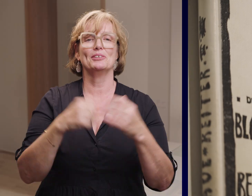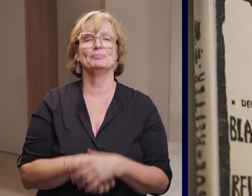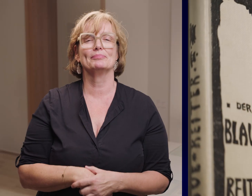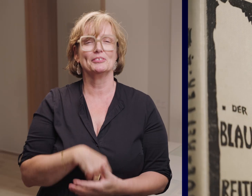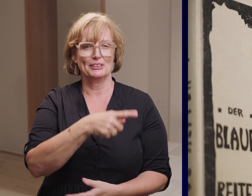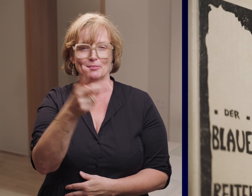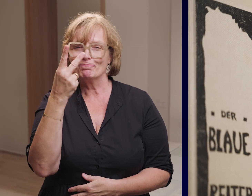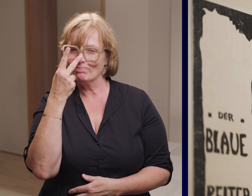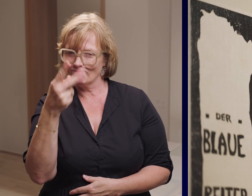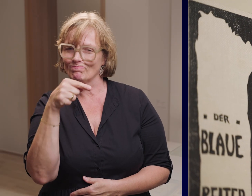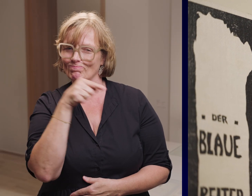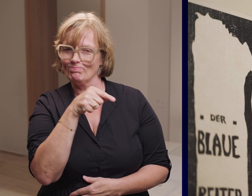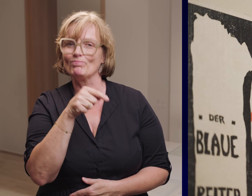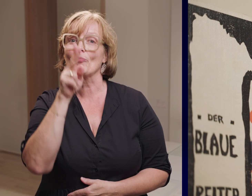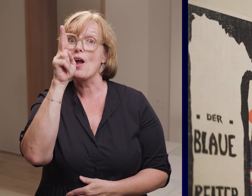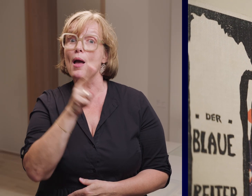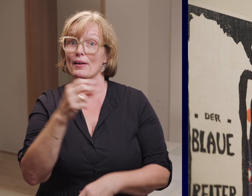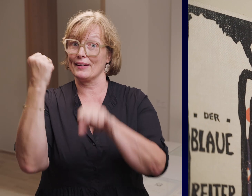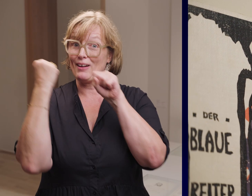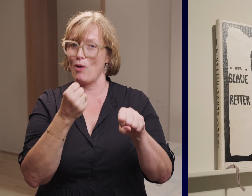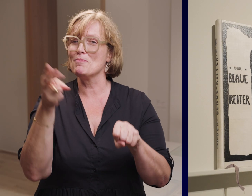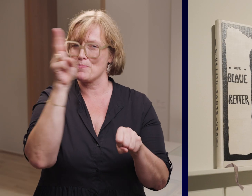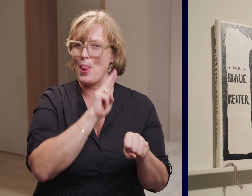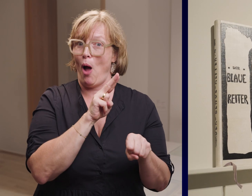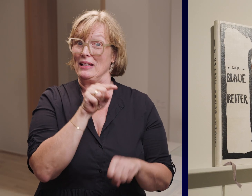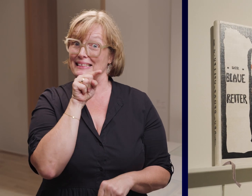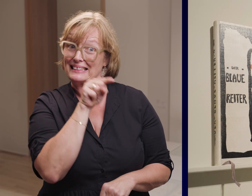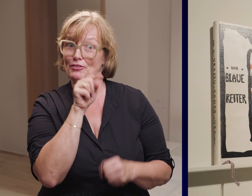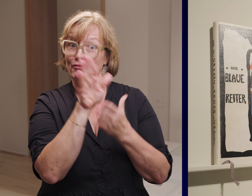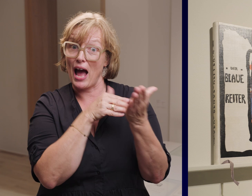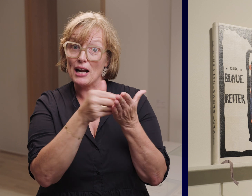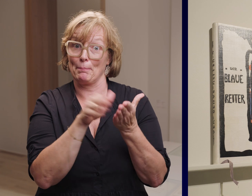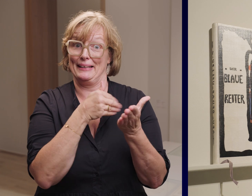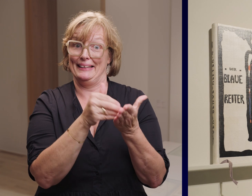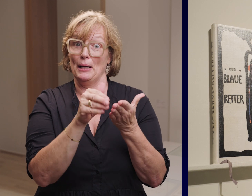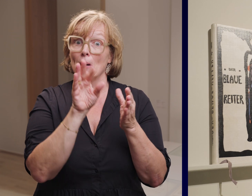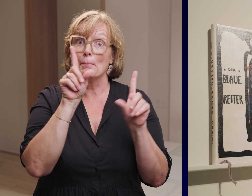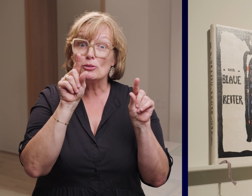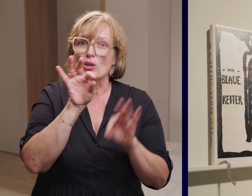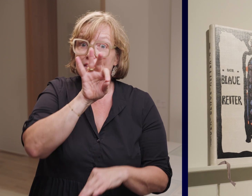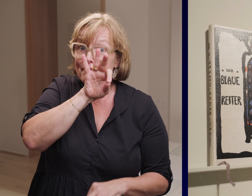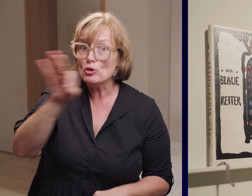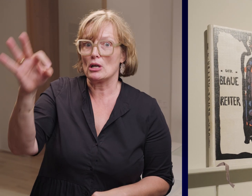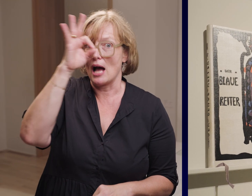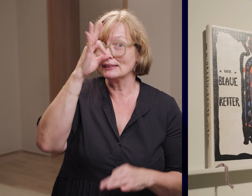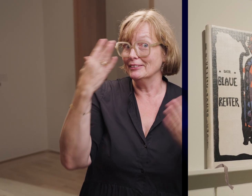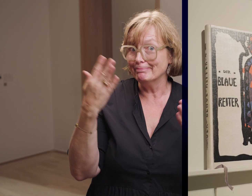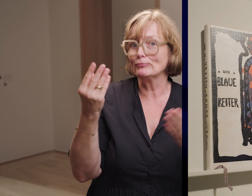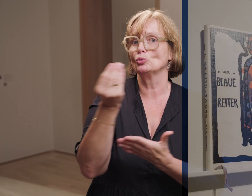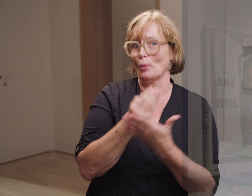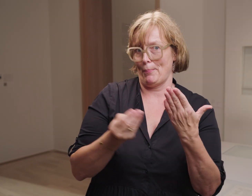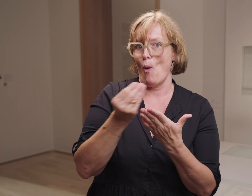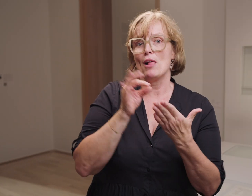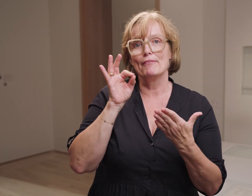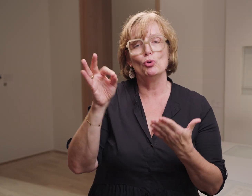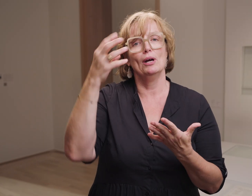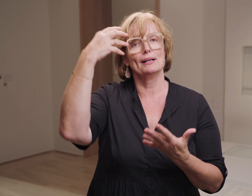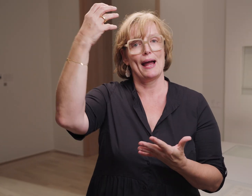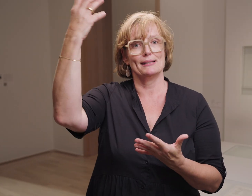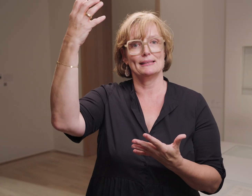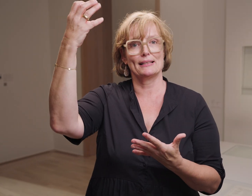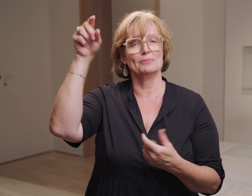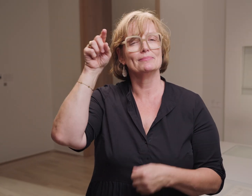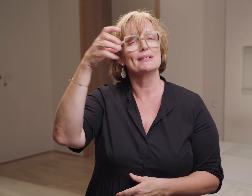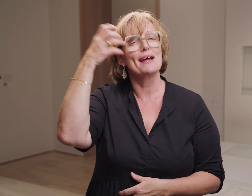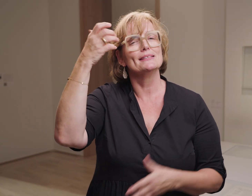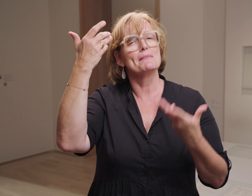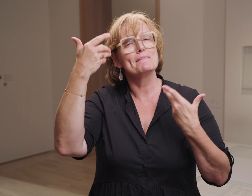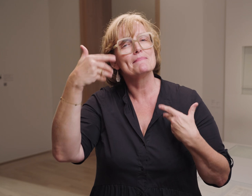Der Heilige Georg ist blau dargestellt. Die Farbe, die für Kandinsky das Geistige symbolisierte.